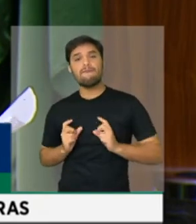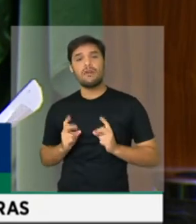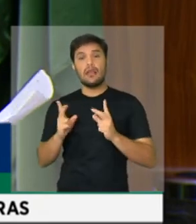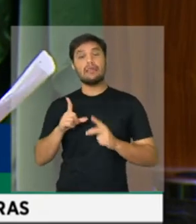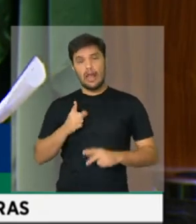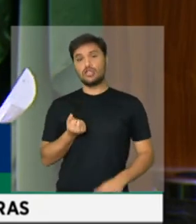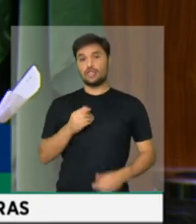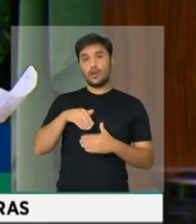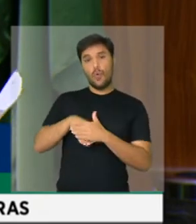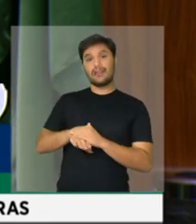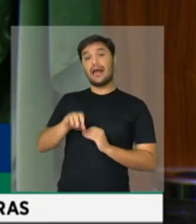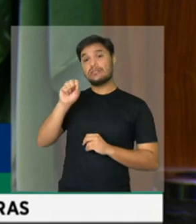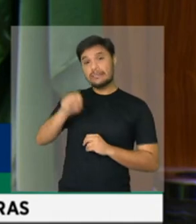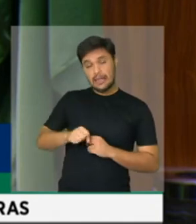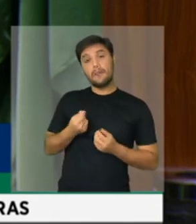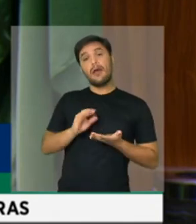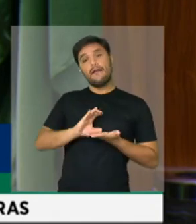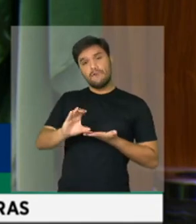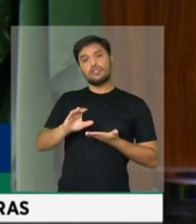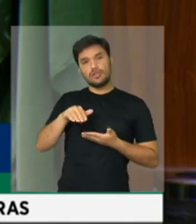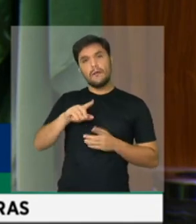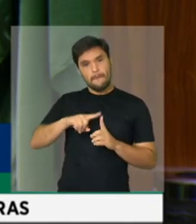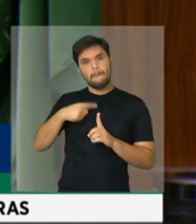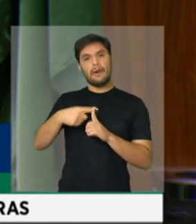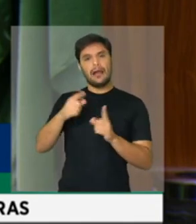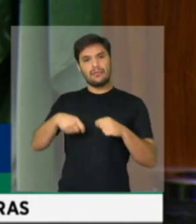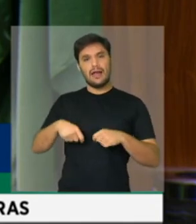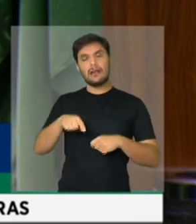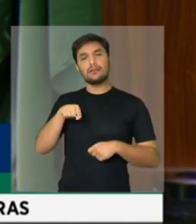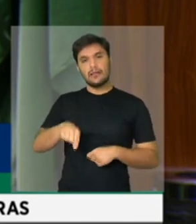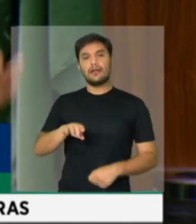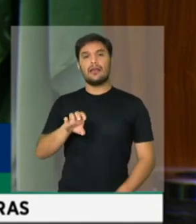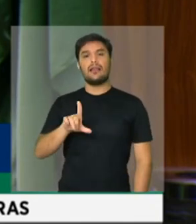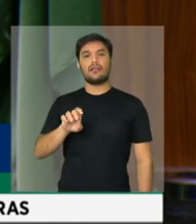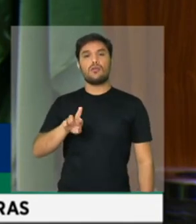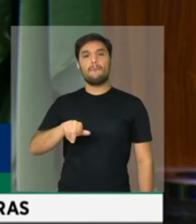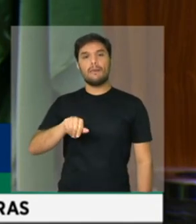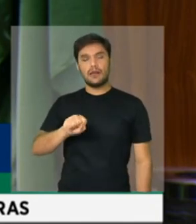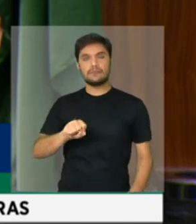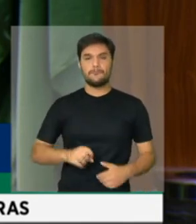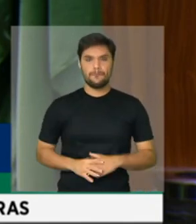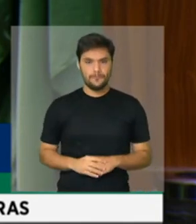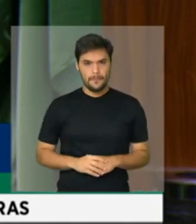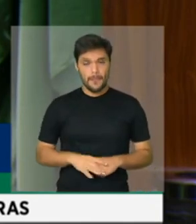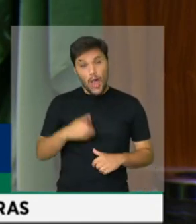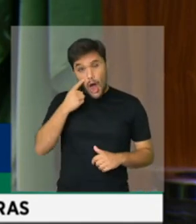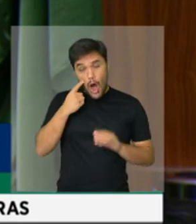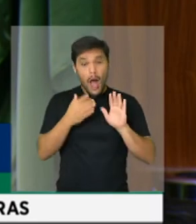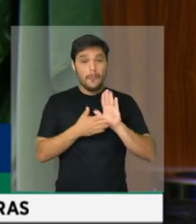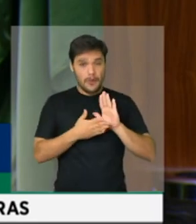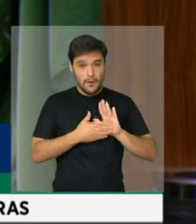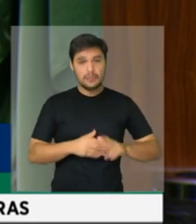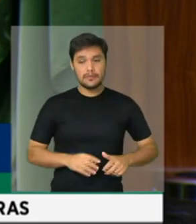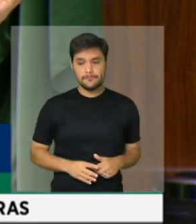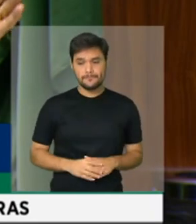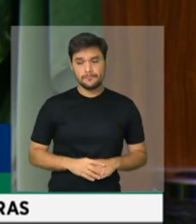INVESTIU 3,3 BILHÕES. MESMO ESSE... POUCO... E NÃO INVESTIRAM MAIS... PROCESSO DE PRIVATIZAÇÃO. PORQUE TEM